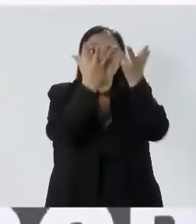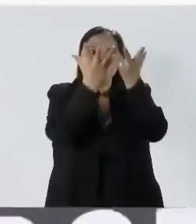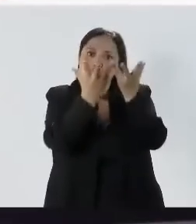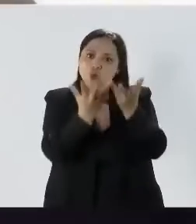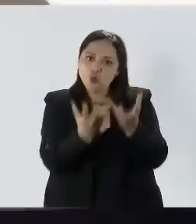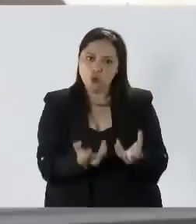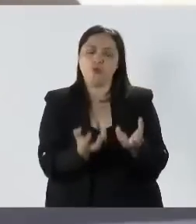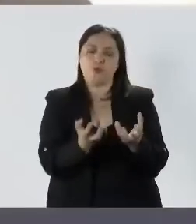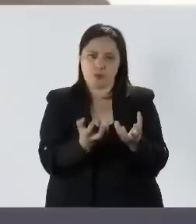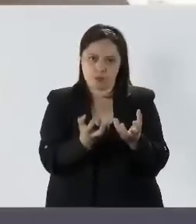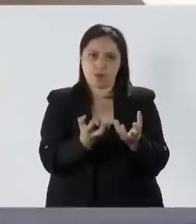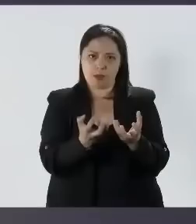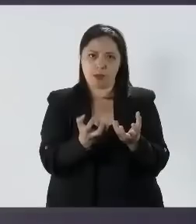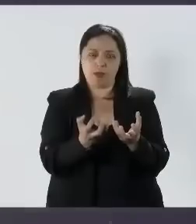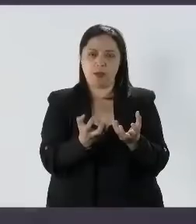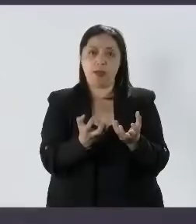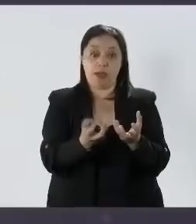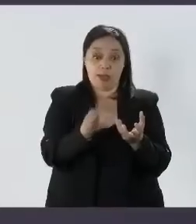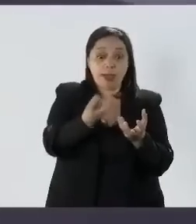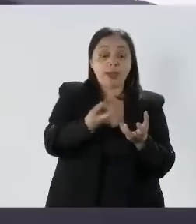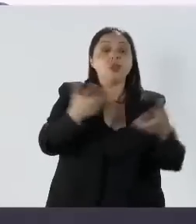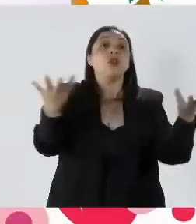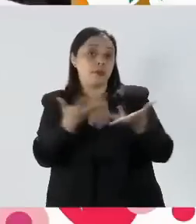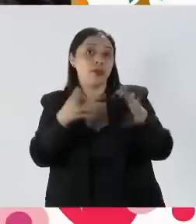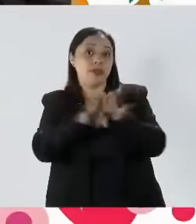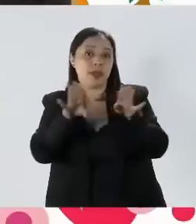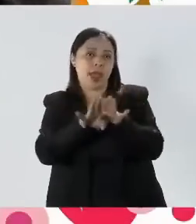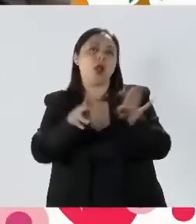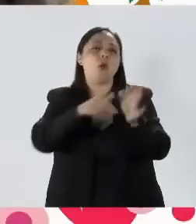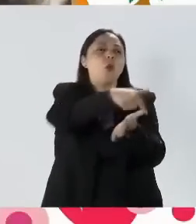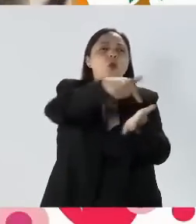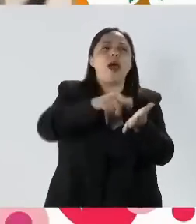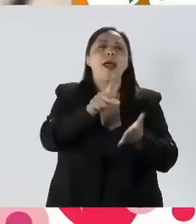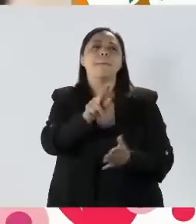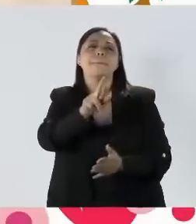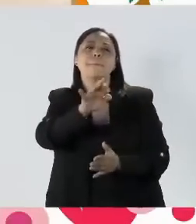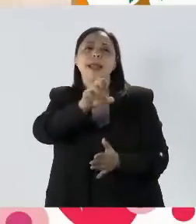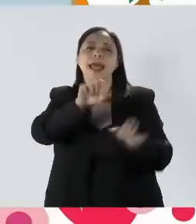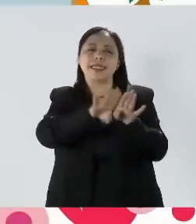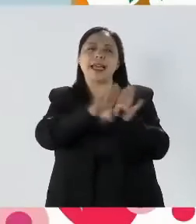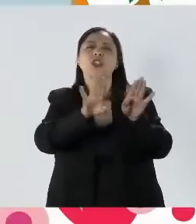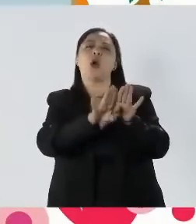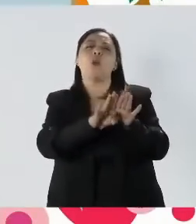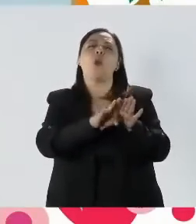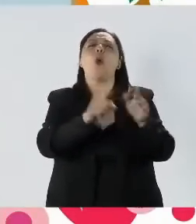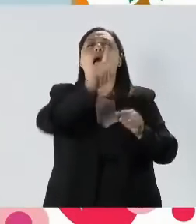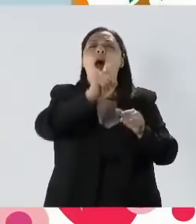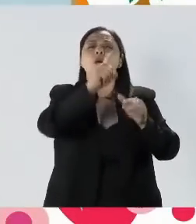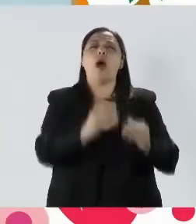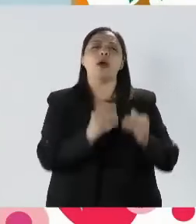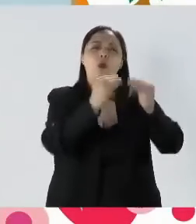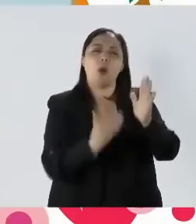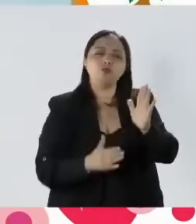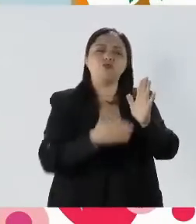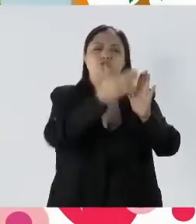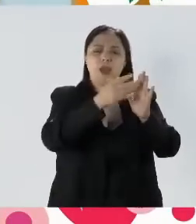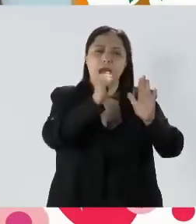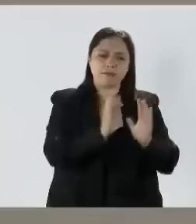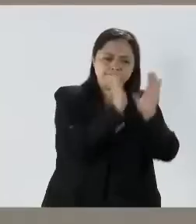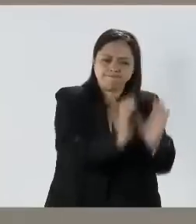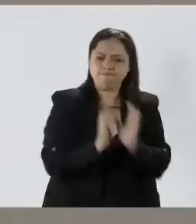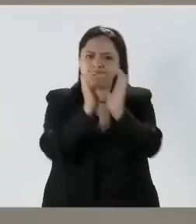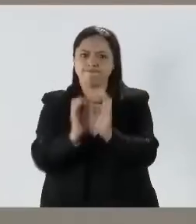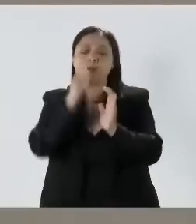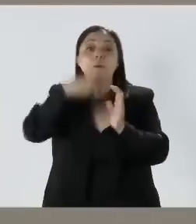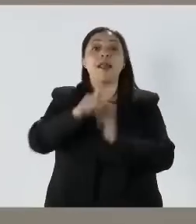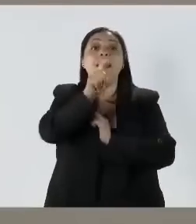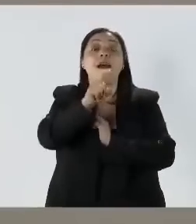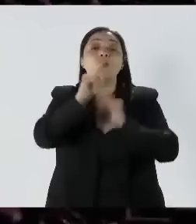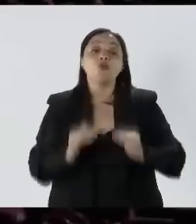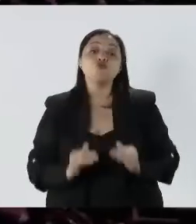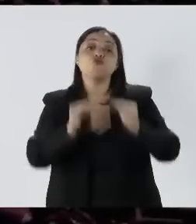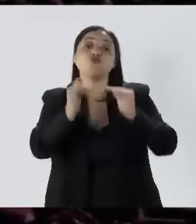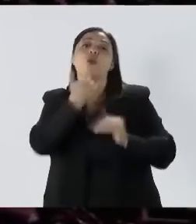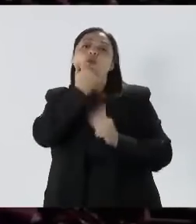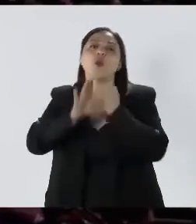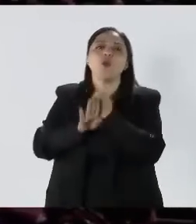rehabilitar presas y vasos reguladores para venir inundaciones y aliment acuífero en la zonas de la